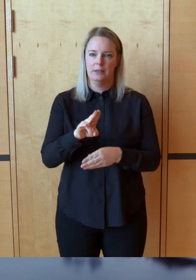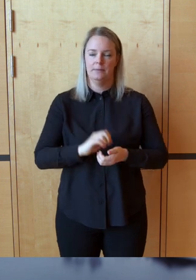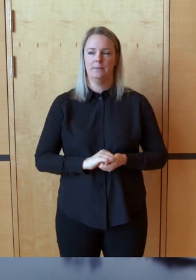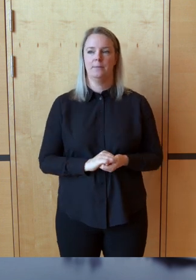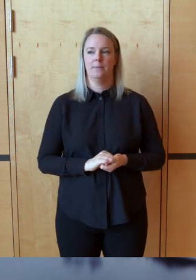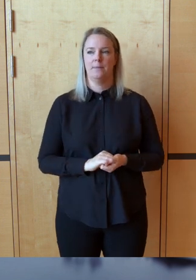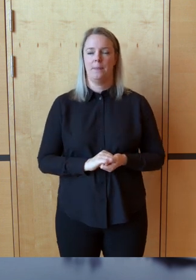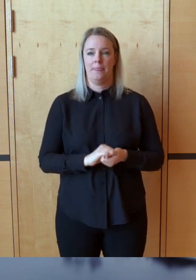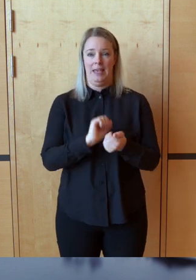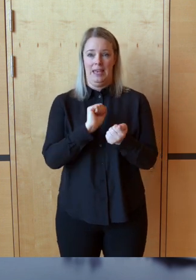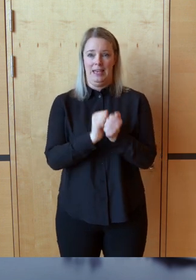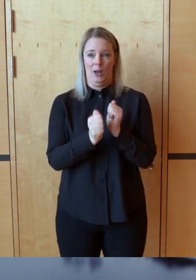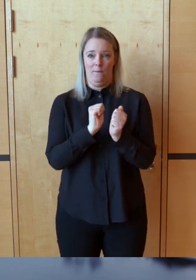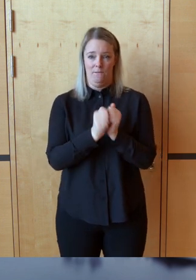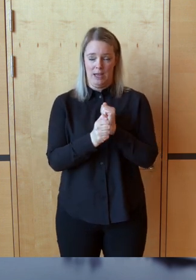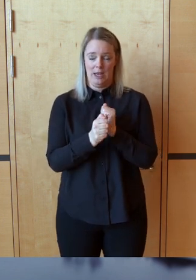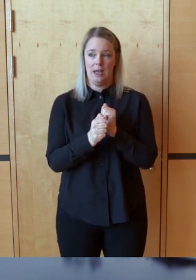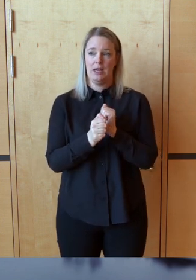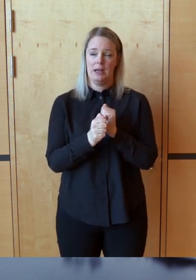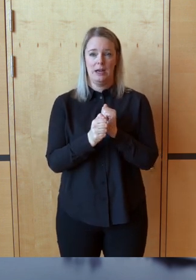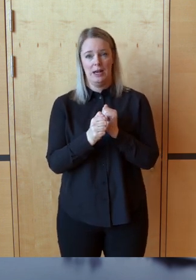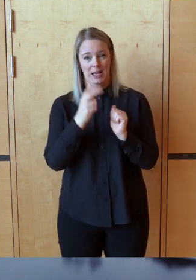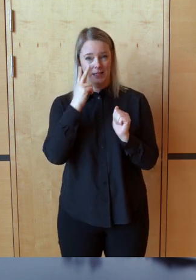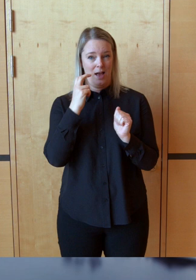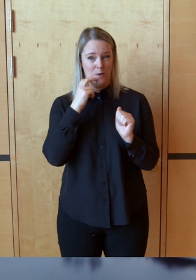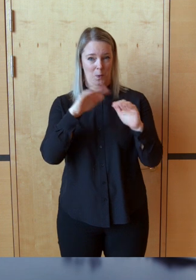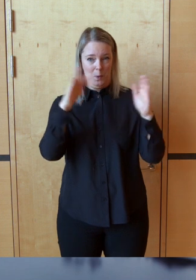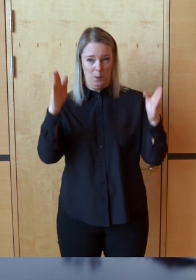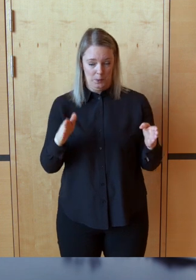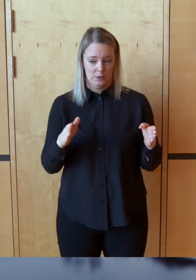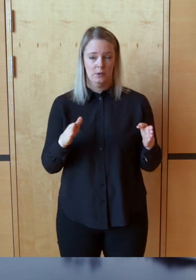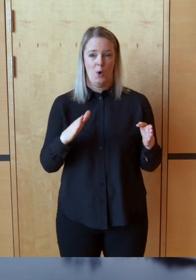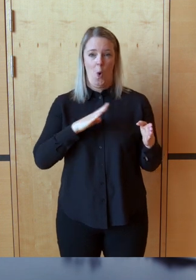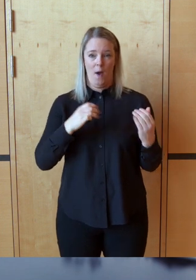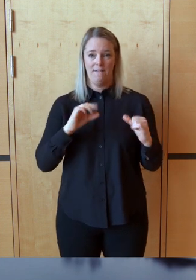Att renovera en Station med en befintlig verksamhet i